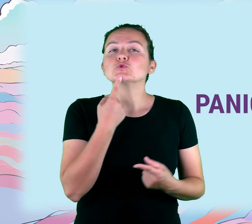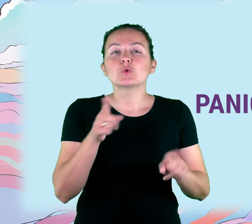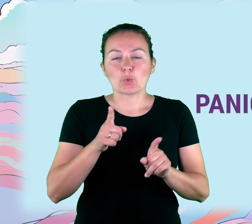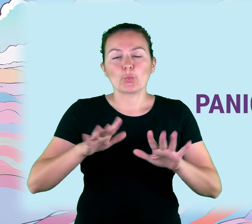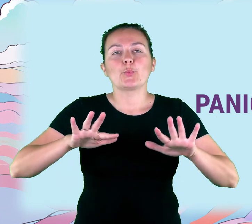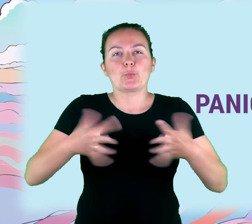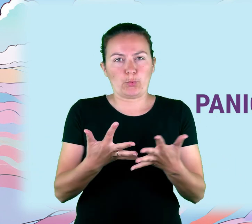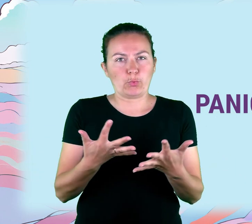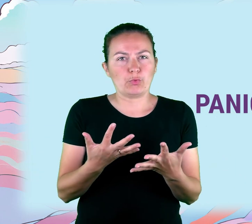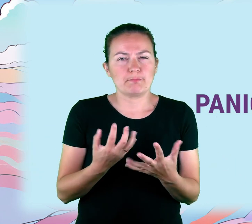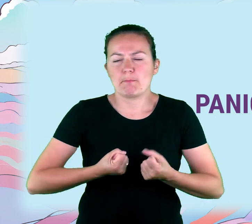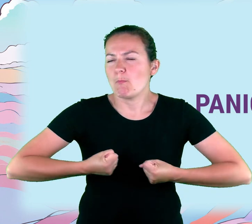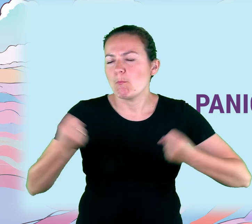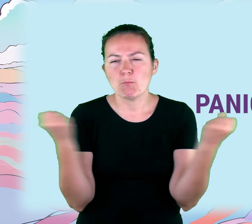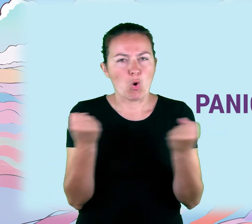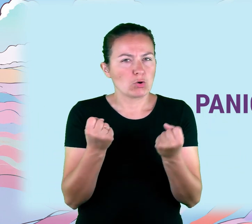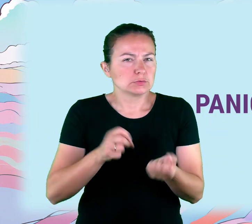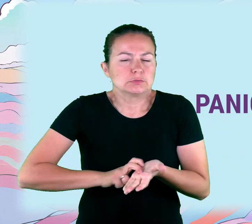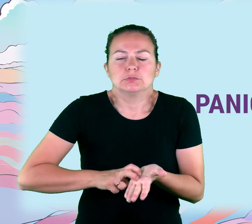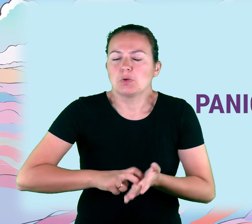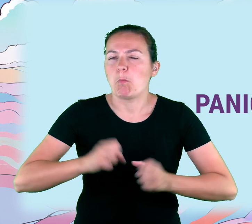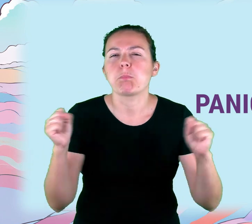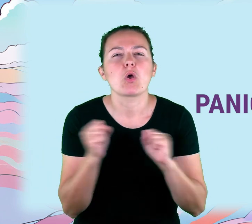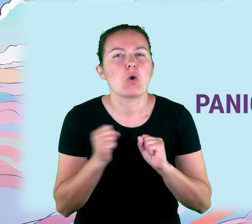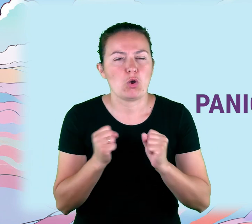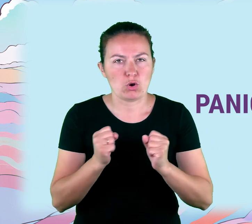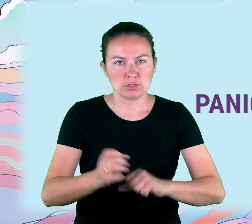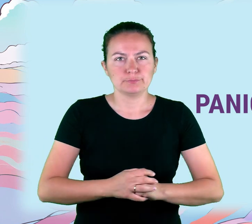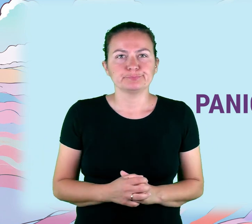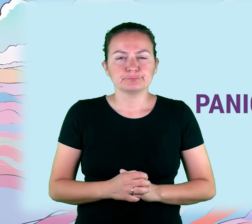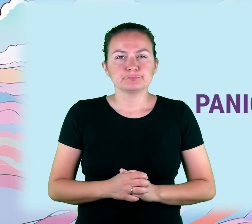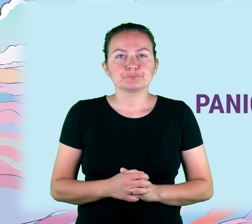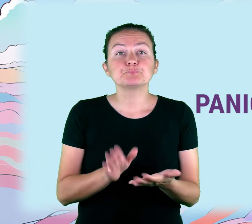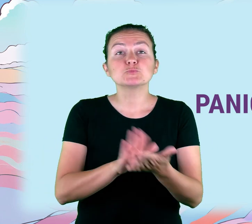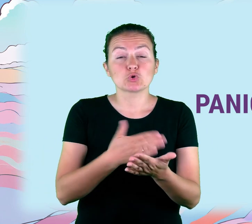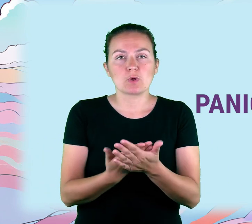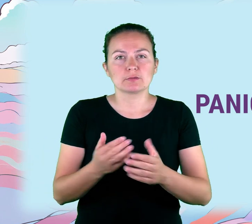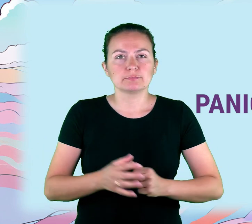Bardzo silny strach (przerażenie). Przykłady: